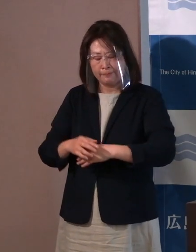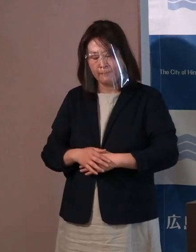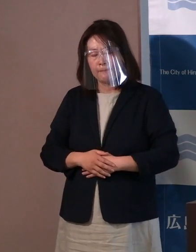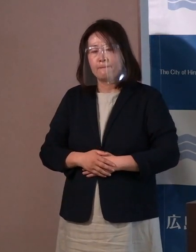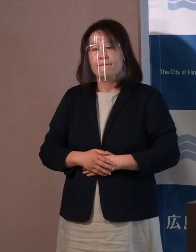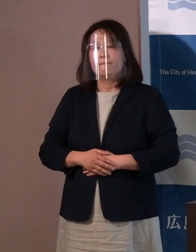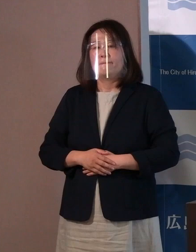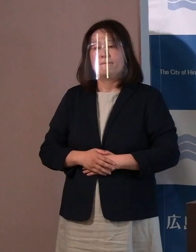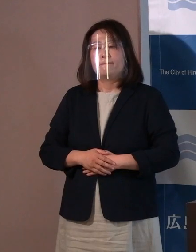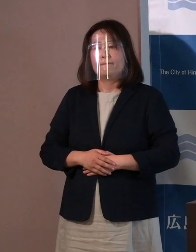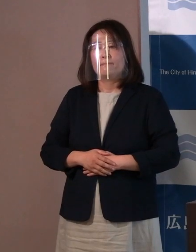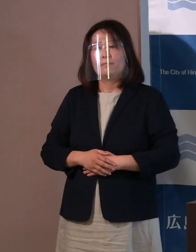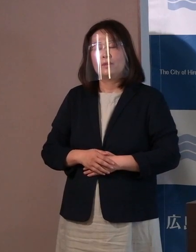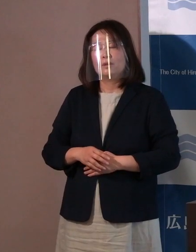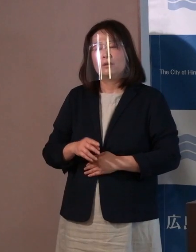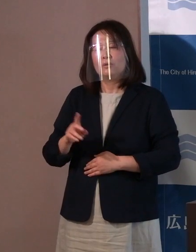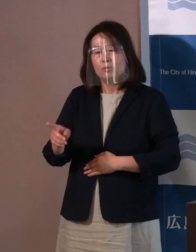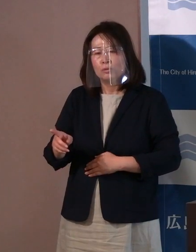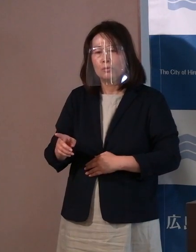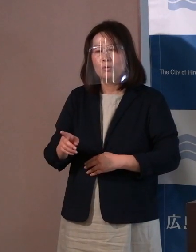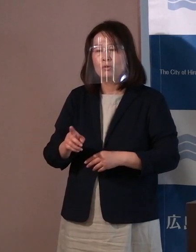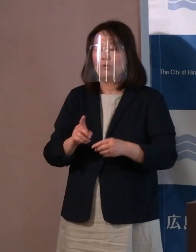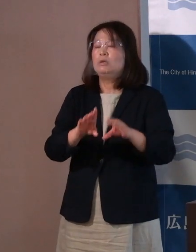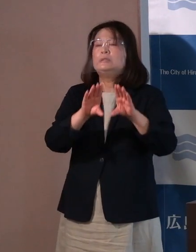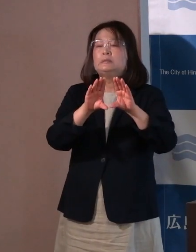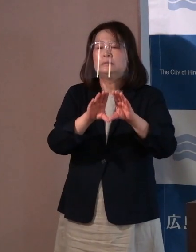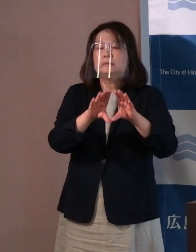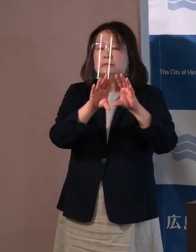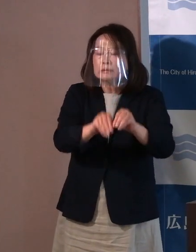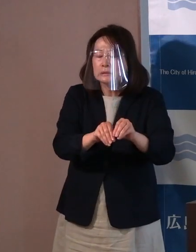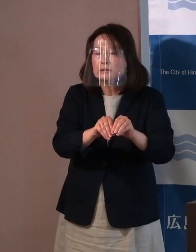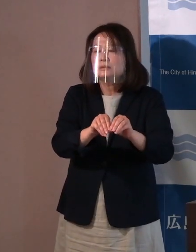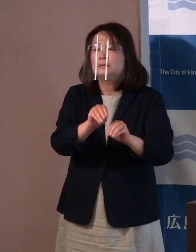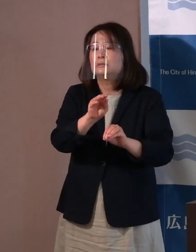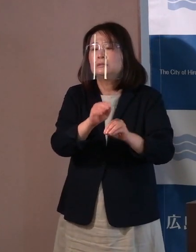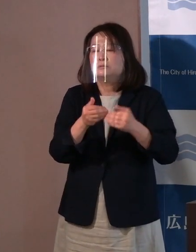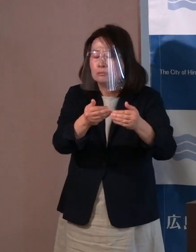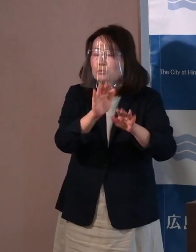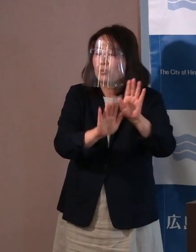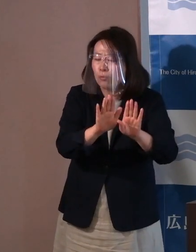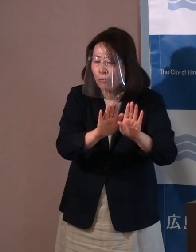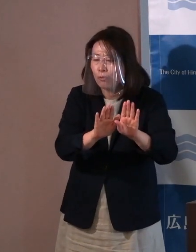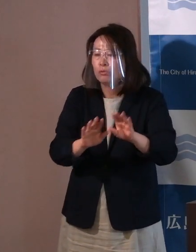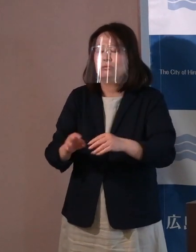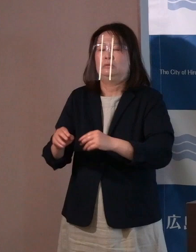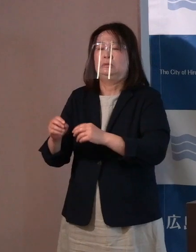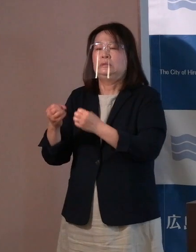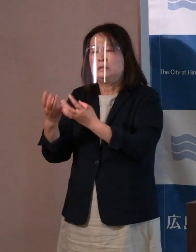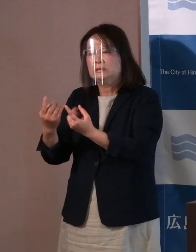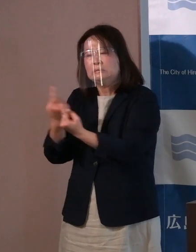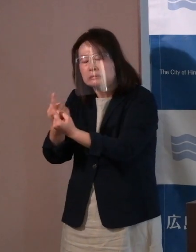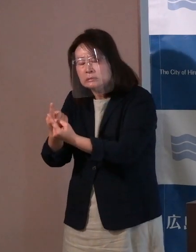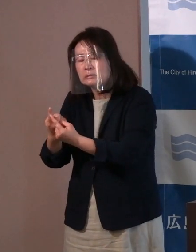いわばこの二律背反の状況といいますか､ 相そぐわない状況があるという､ そういった状況の中にあります｡